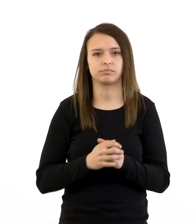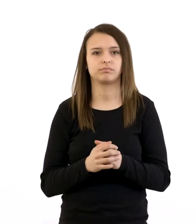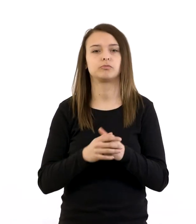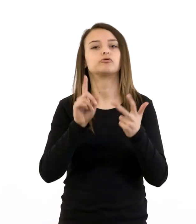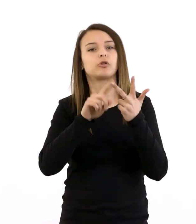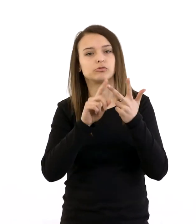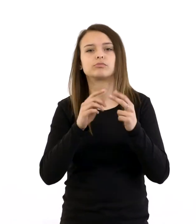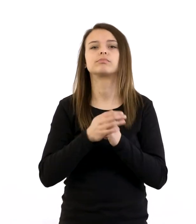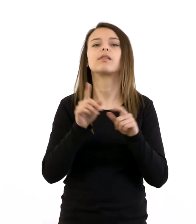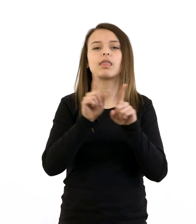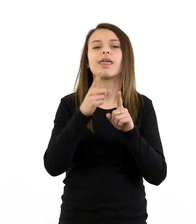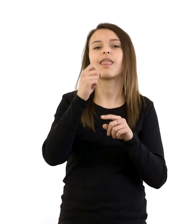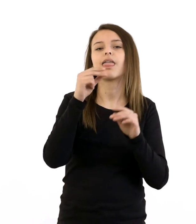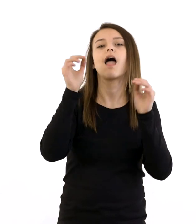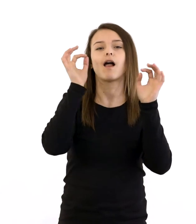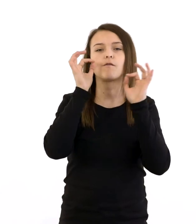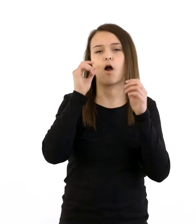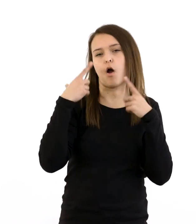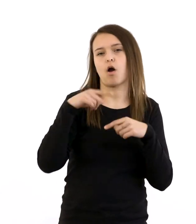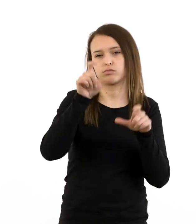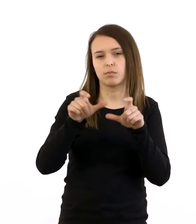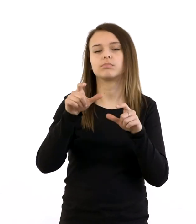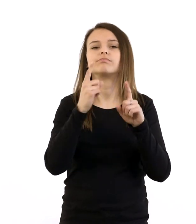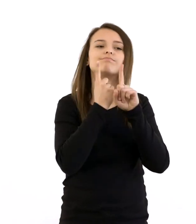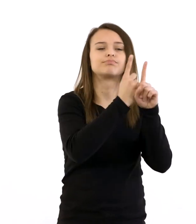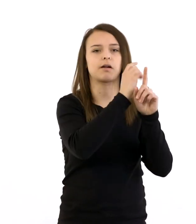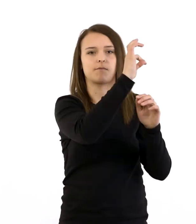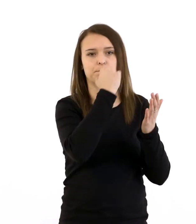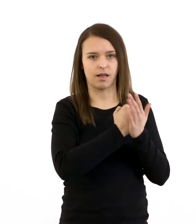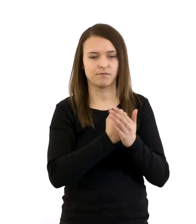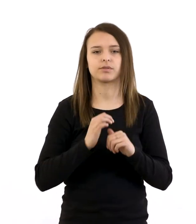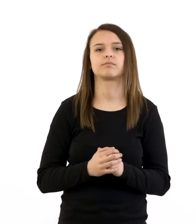zasadę prawną przetwarzania danych,